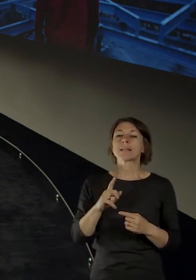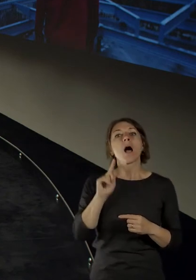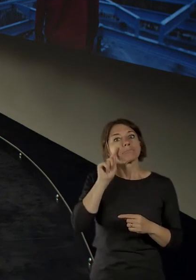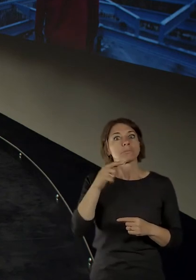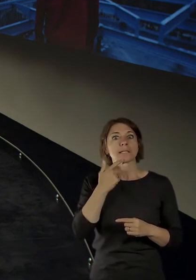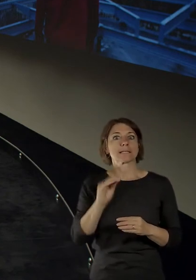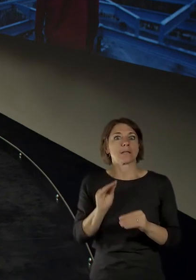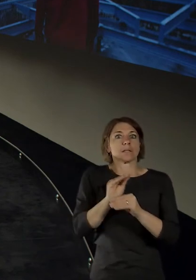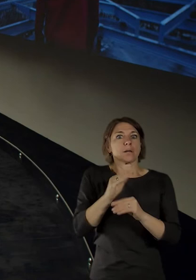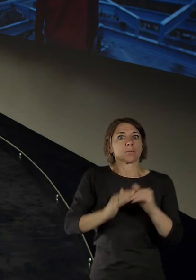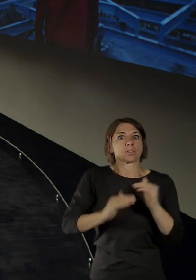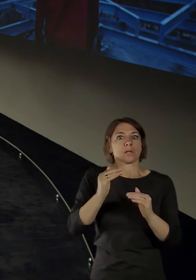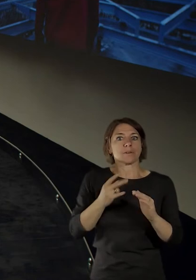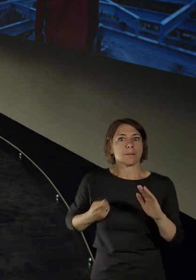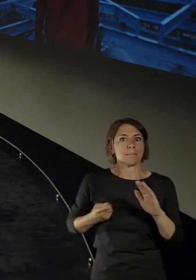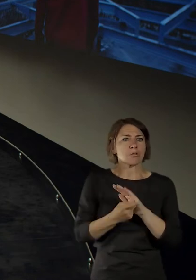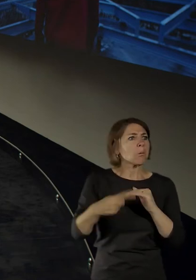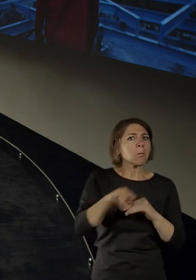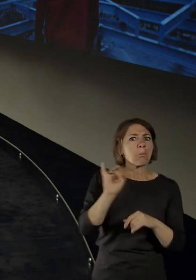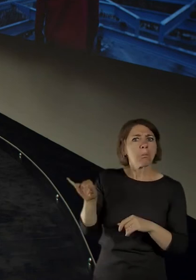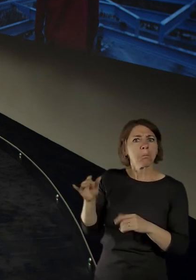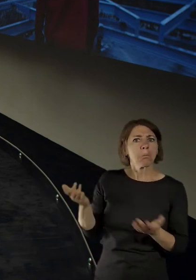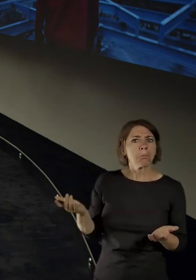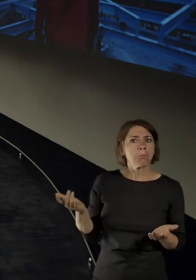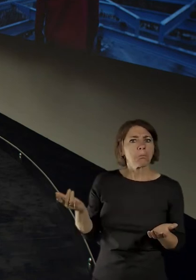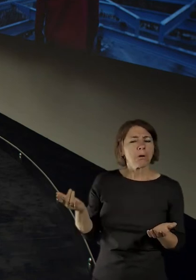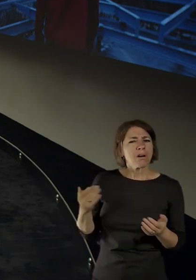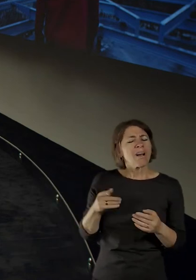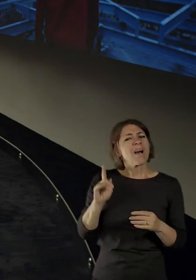která by si přála někde metro a někde by si přála nižší budovy?